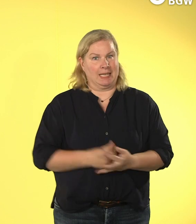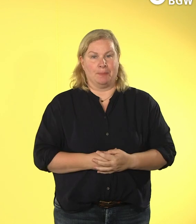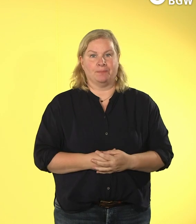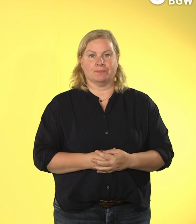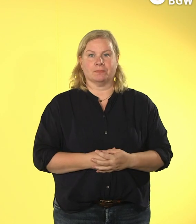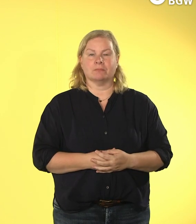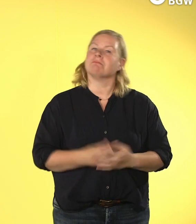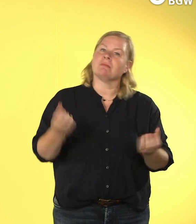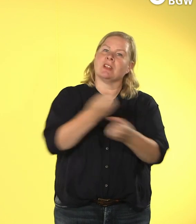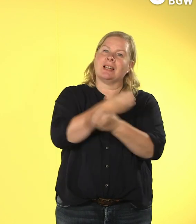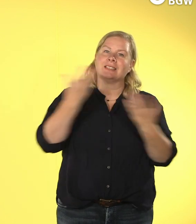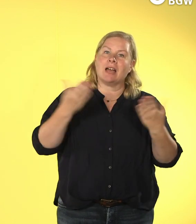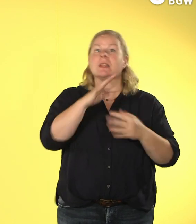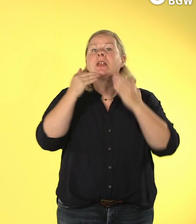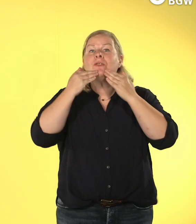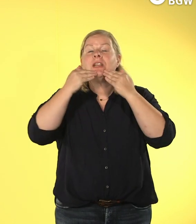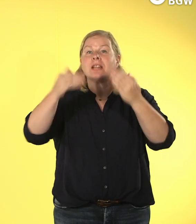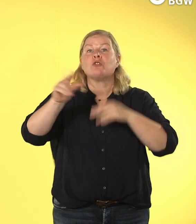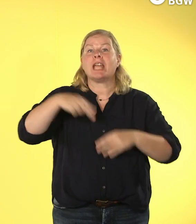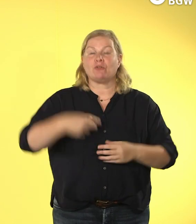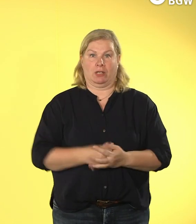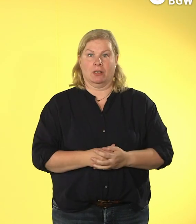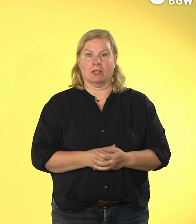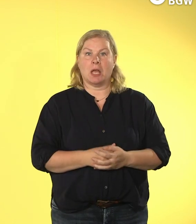Alles klar. Vielen Dank für die Antwort. Weitere Fragen gibt es nicht.